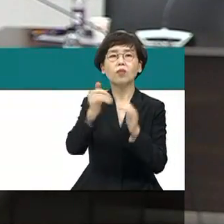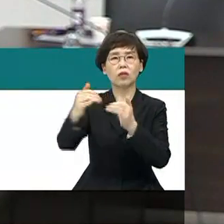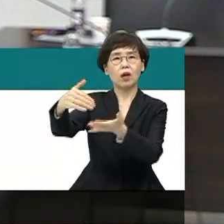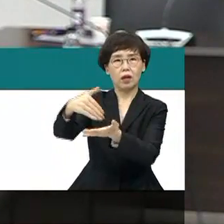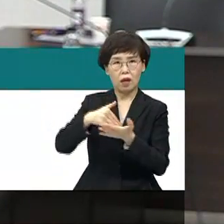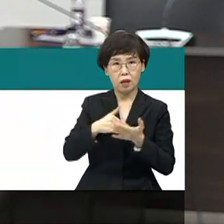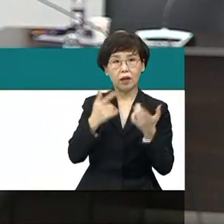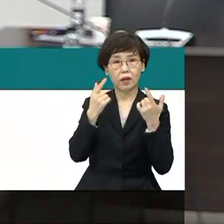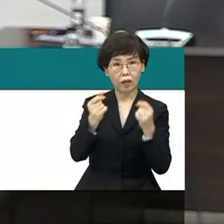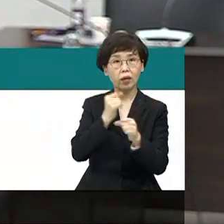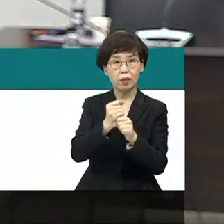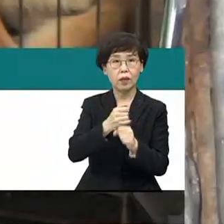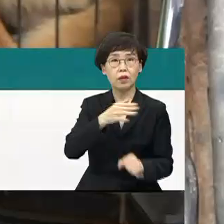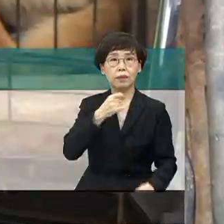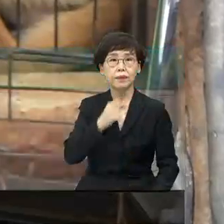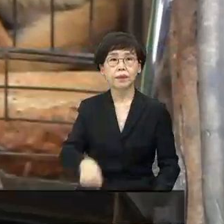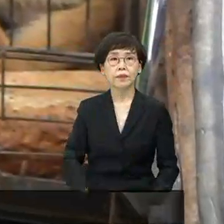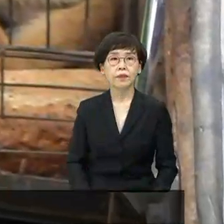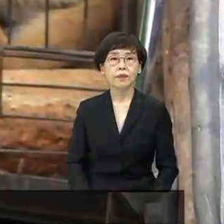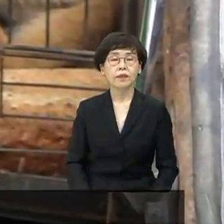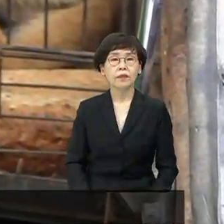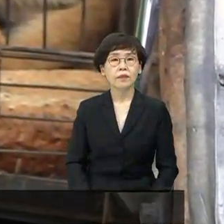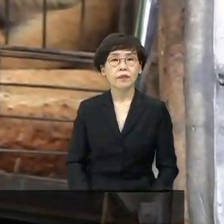(기자) 특히 이번 광역수렵장 계획에는